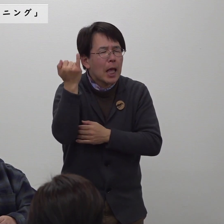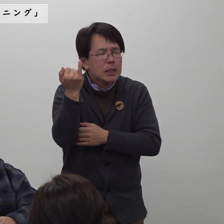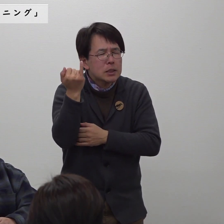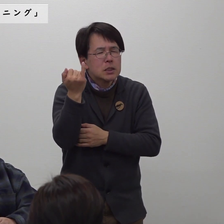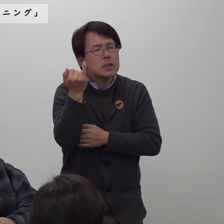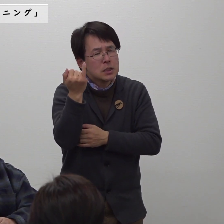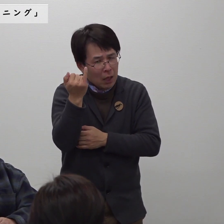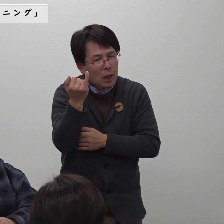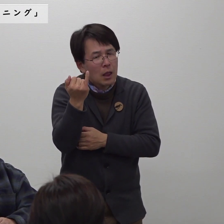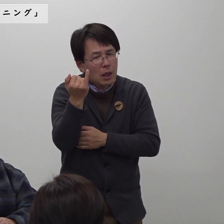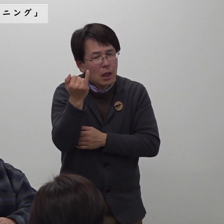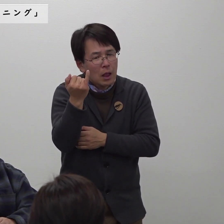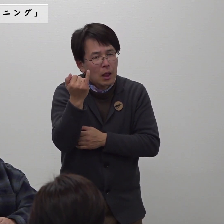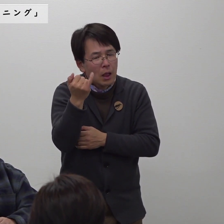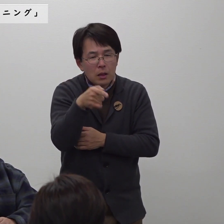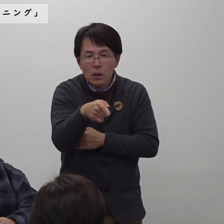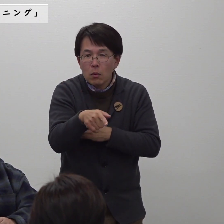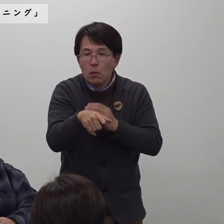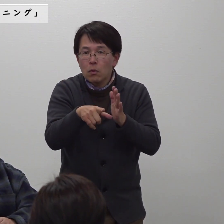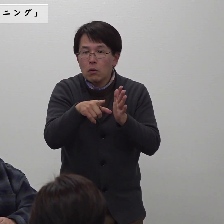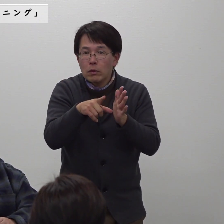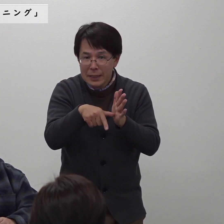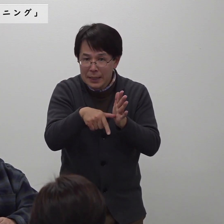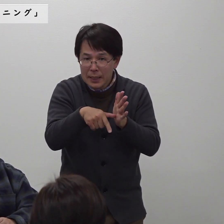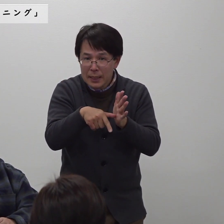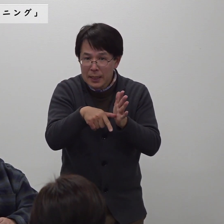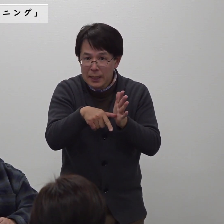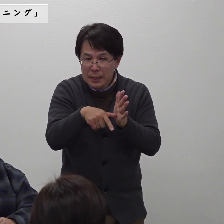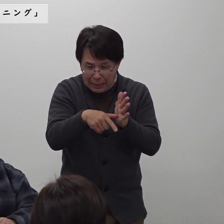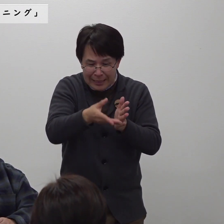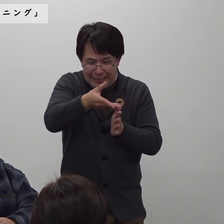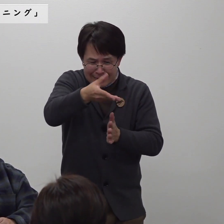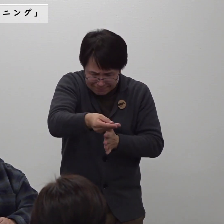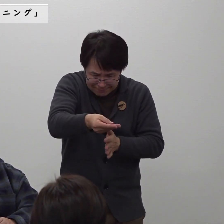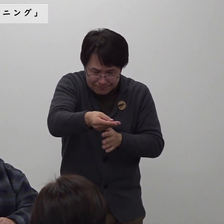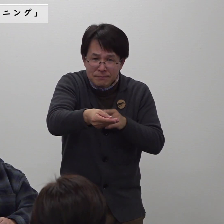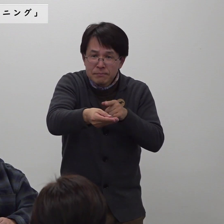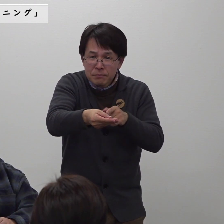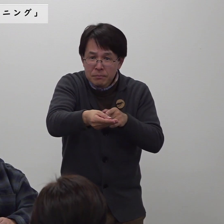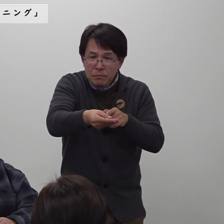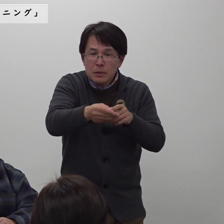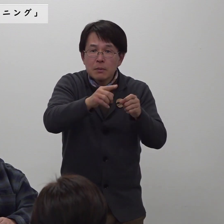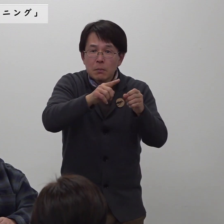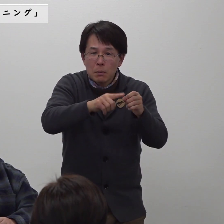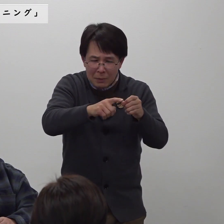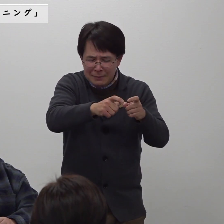でそのときのひっかかりとして指は輪ゴムで鍛えさせてもらいました